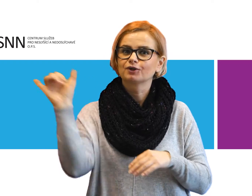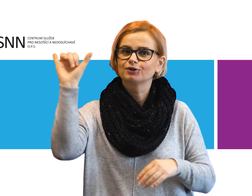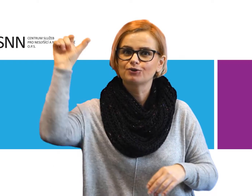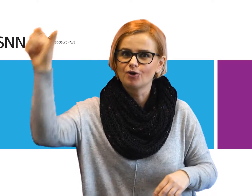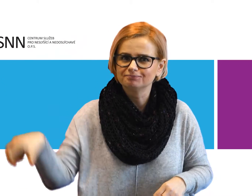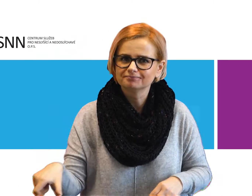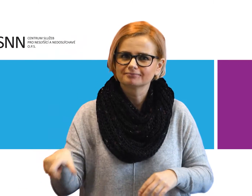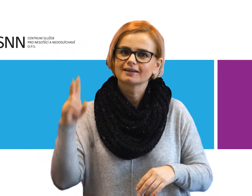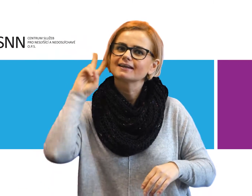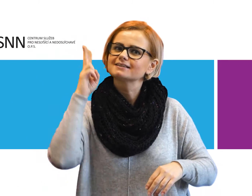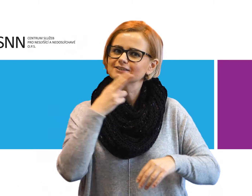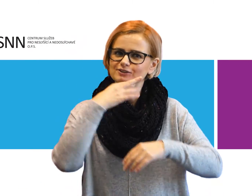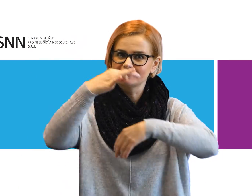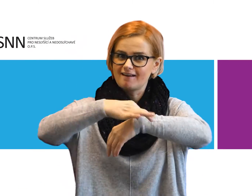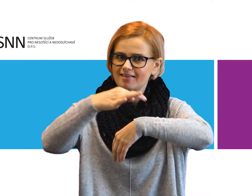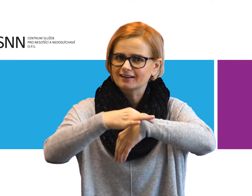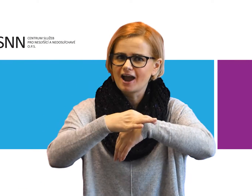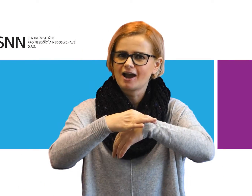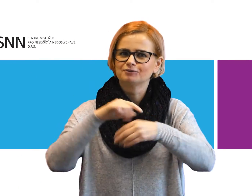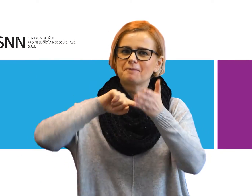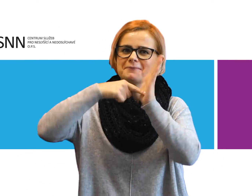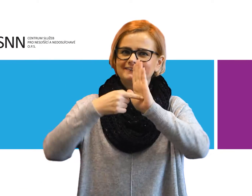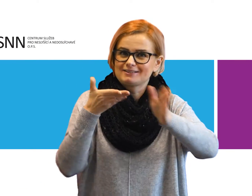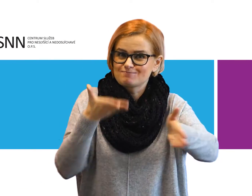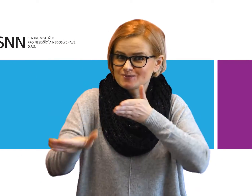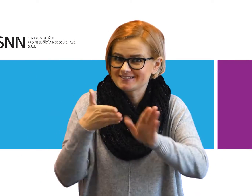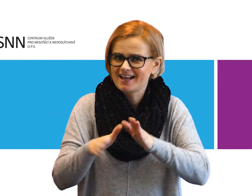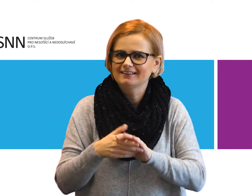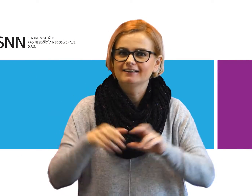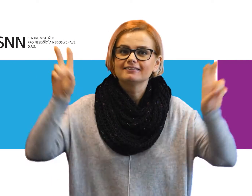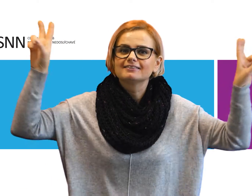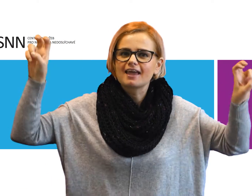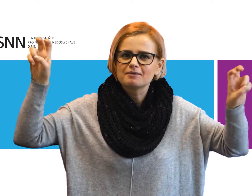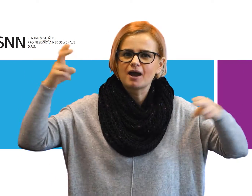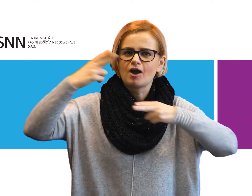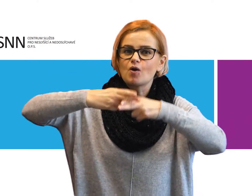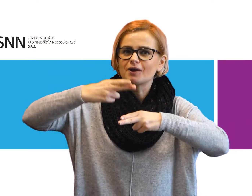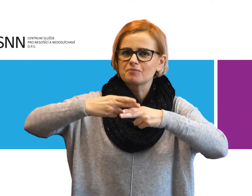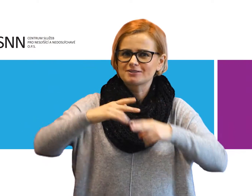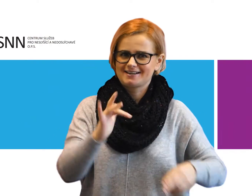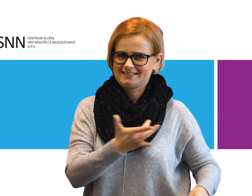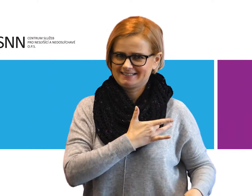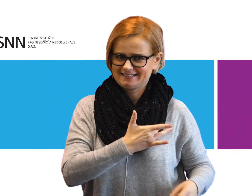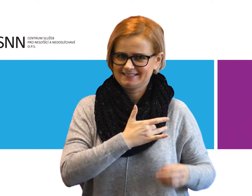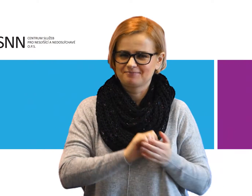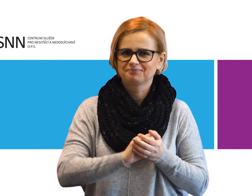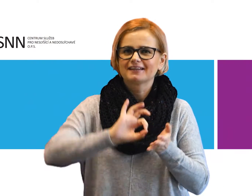Přednášet bude Petr Buzrle - neslyšící lékař, na téma ,,nemoci srdce“.